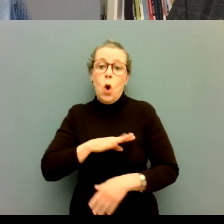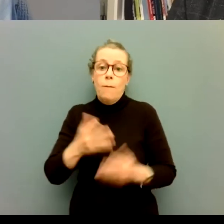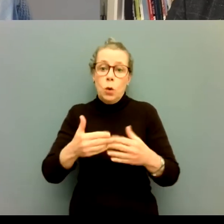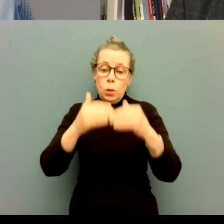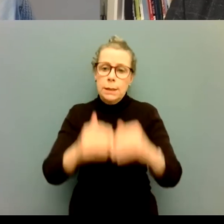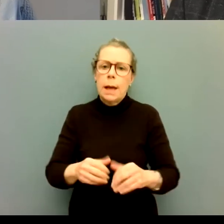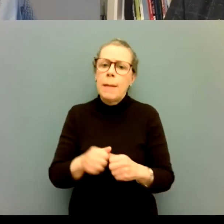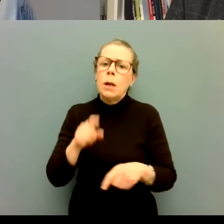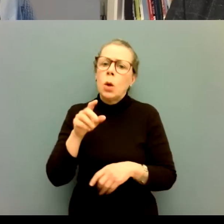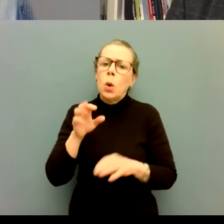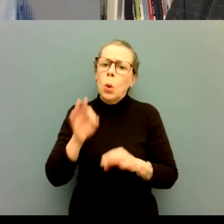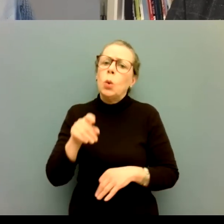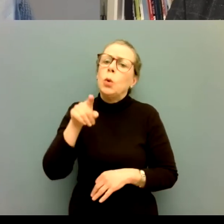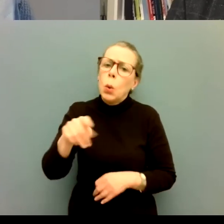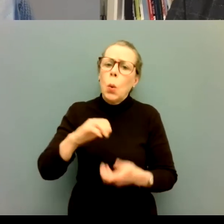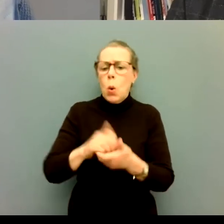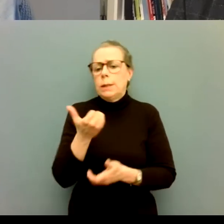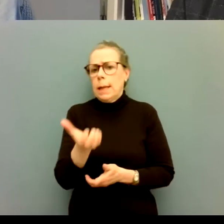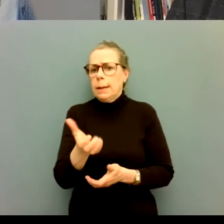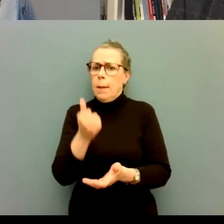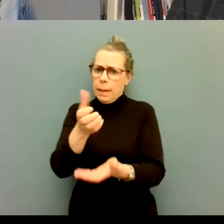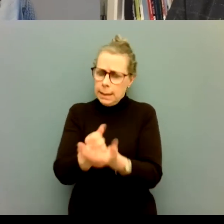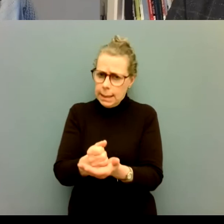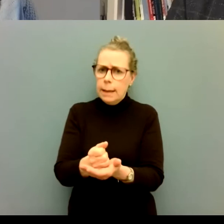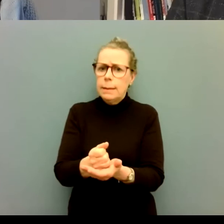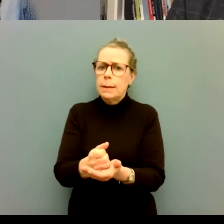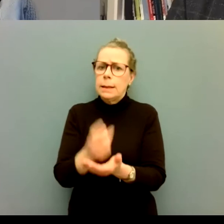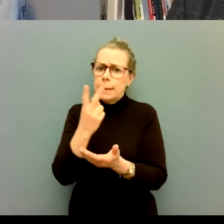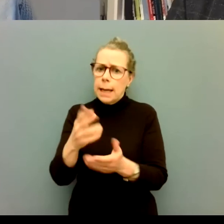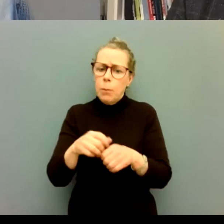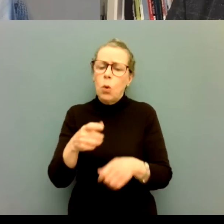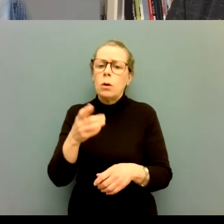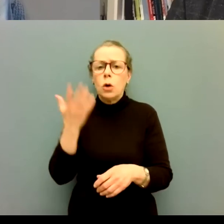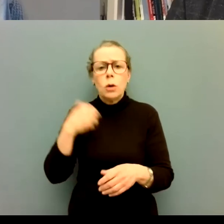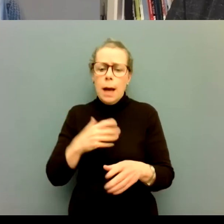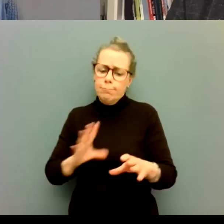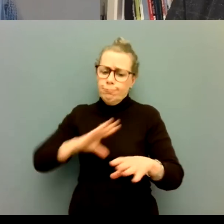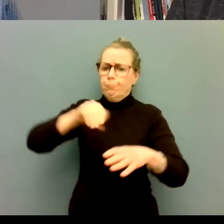Hur ser du eller Centerpartiet på att inkludera tandvården i samma-